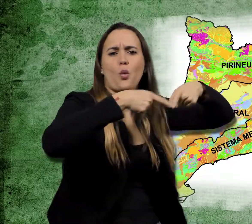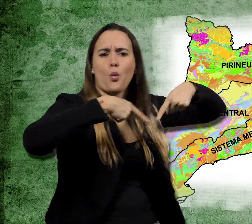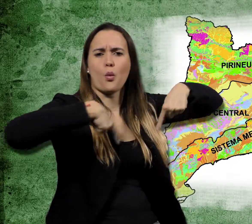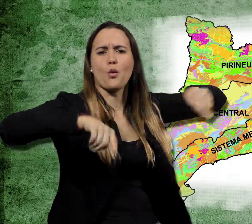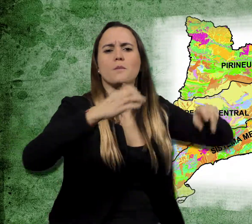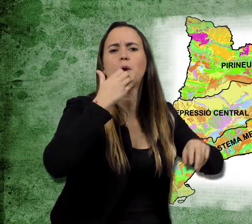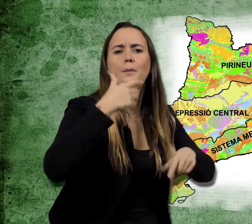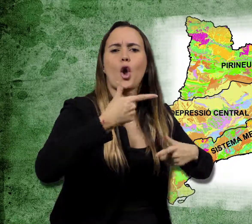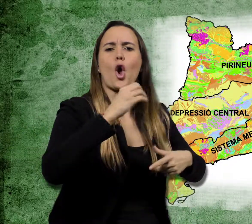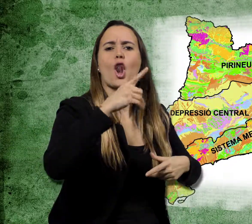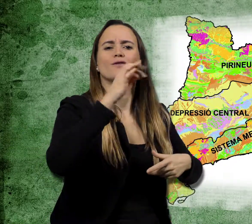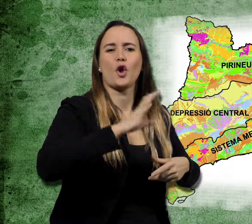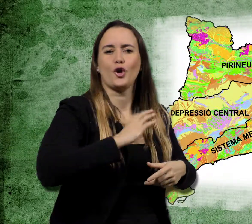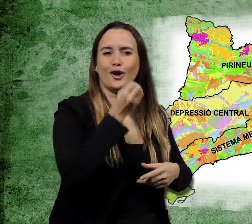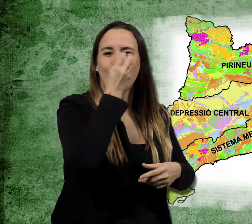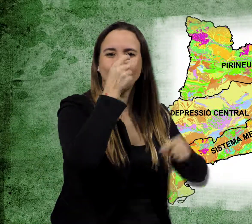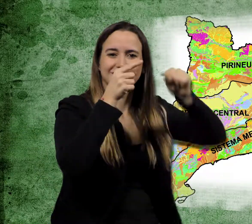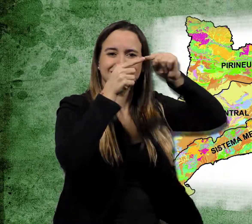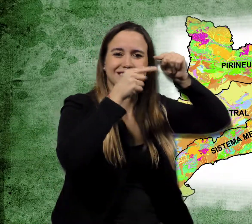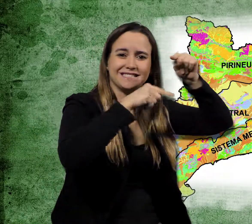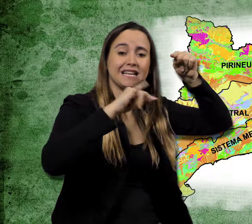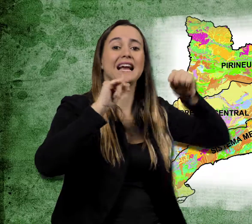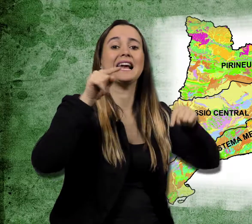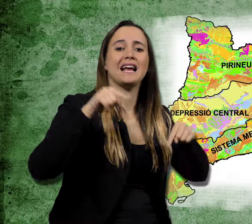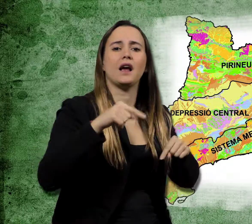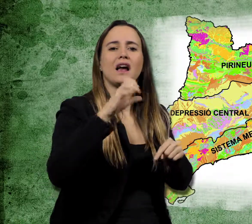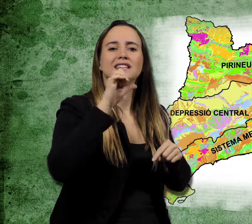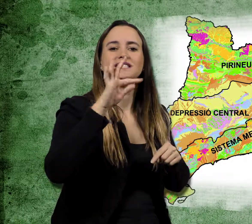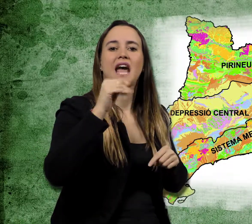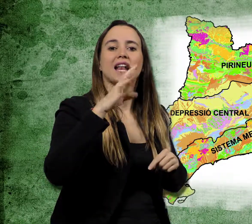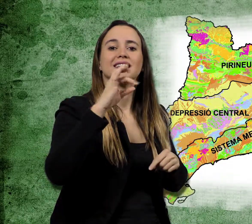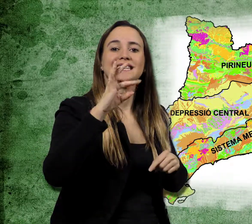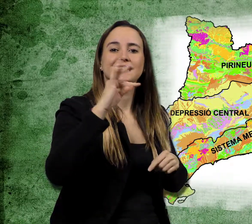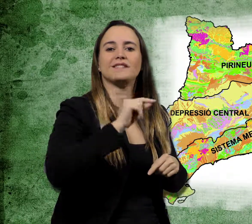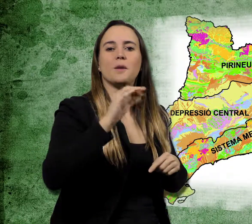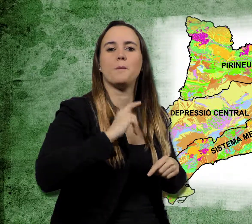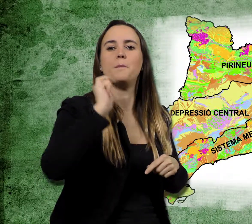i algunes platges molt extenses al golf de Roses i l'Estartit-Pals.